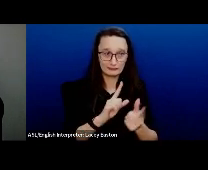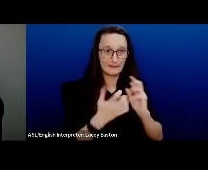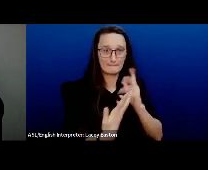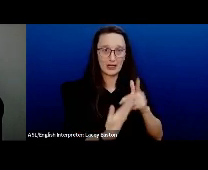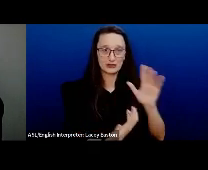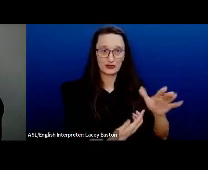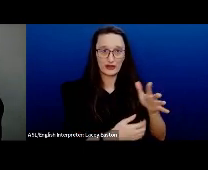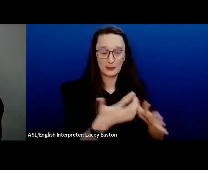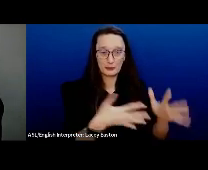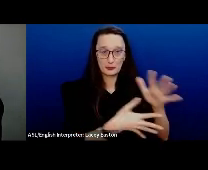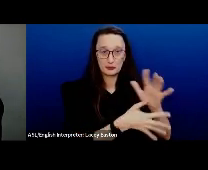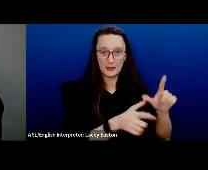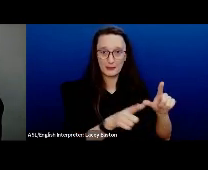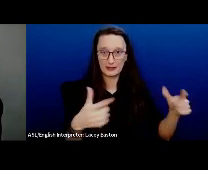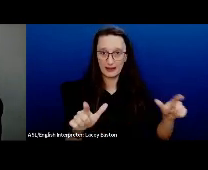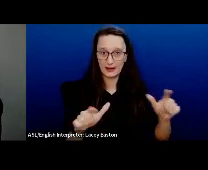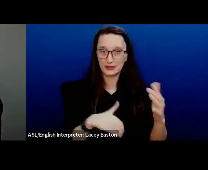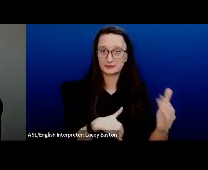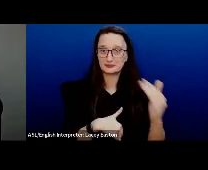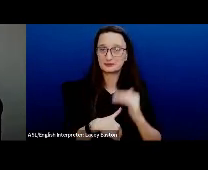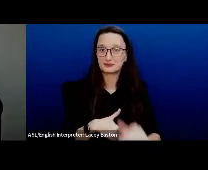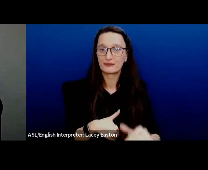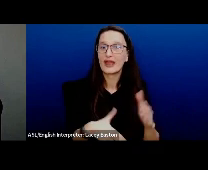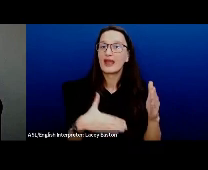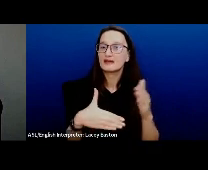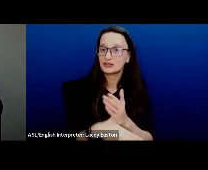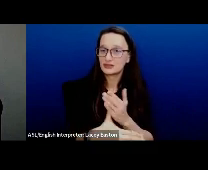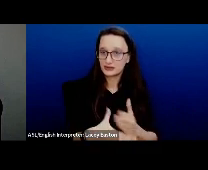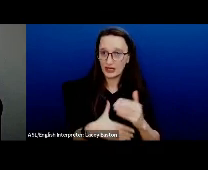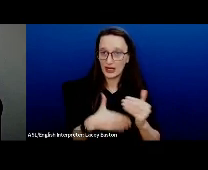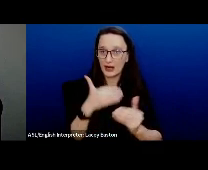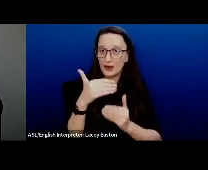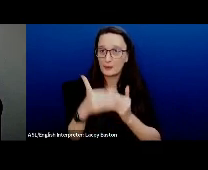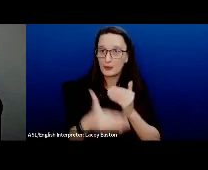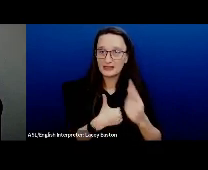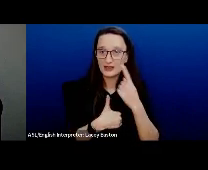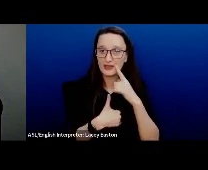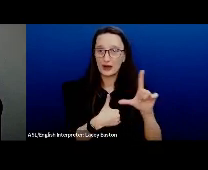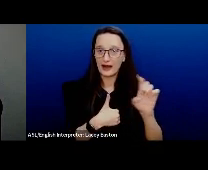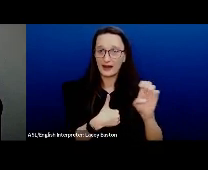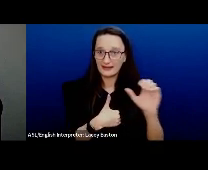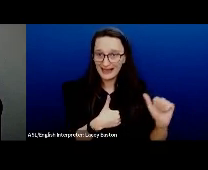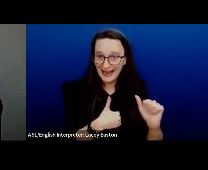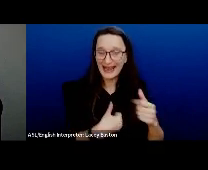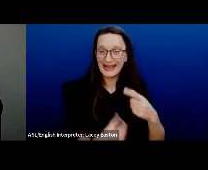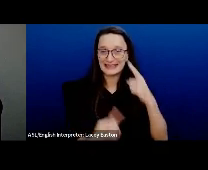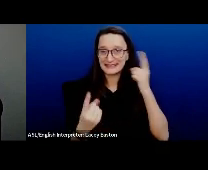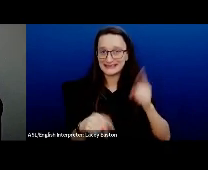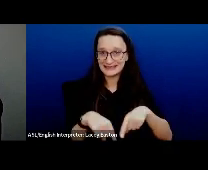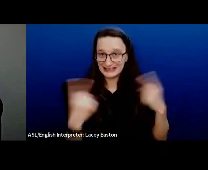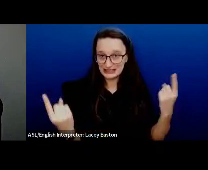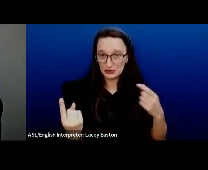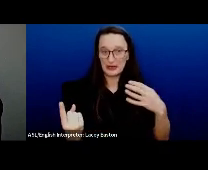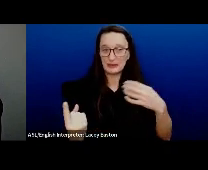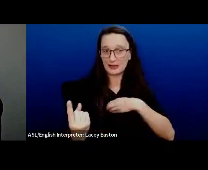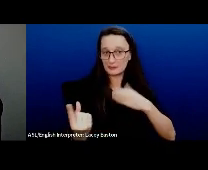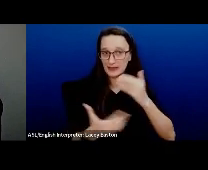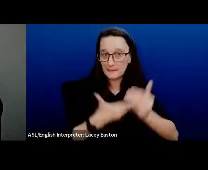las quejas de desacuerdo de LEA o el proceso de disputa alternativo. Una vez más, los padres no entienden que tienen voz